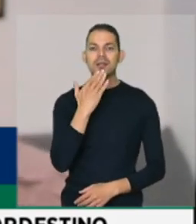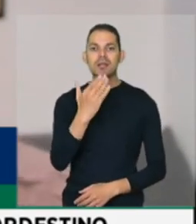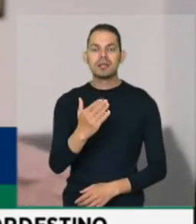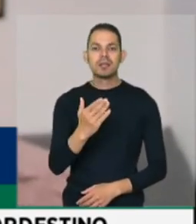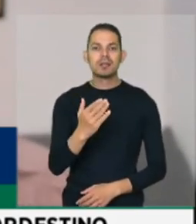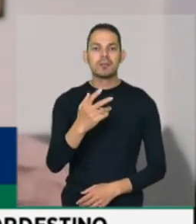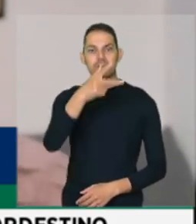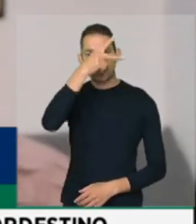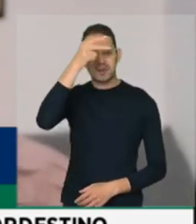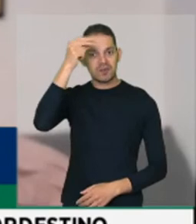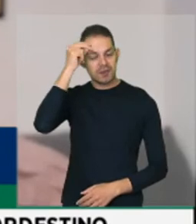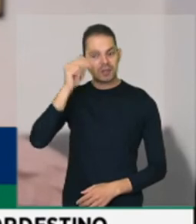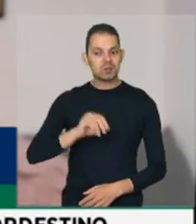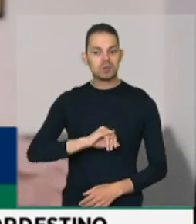EX-DEPUTADO, ATUAL PREFEITO